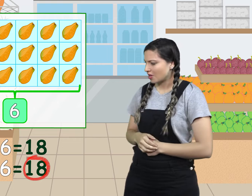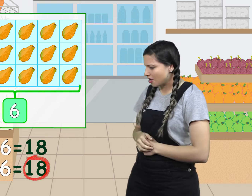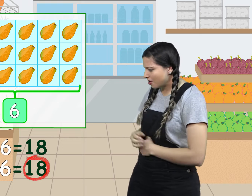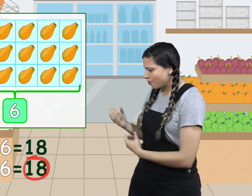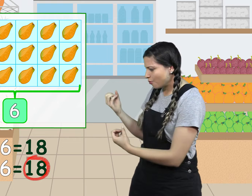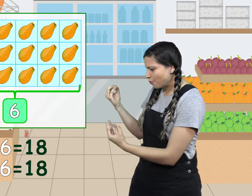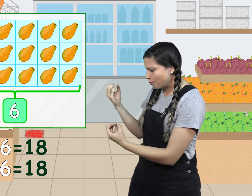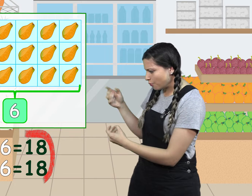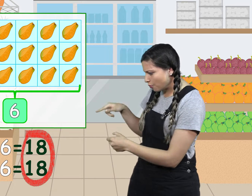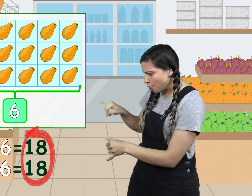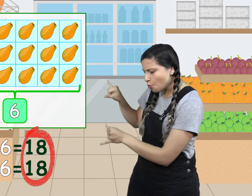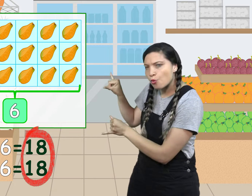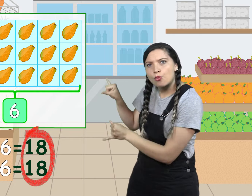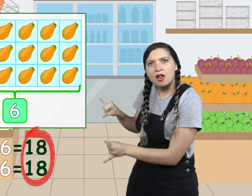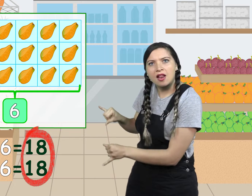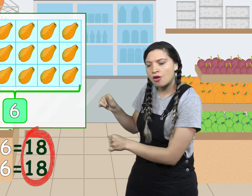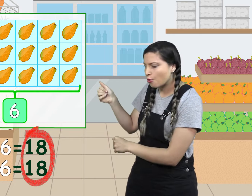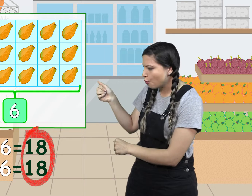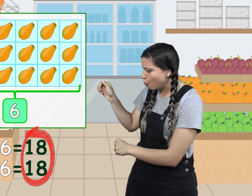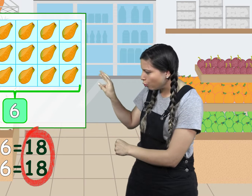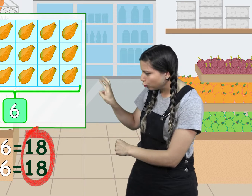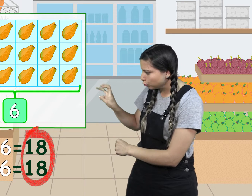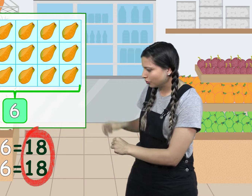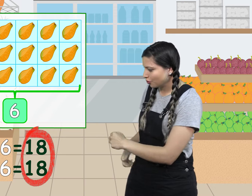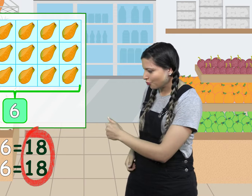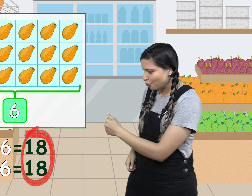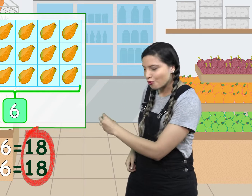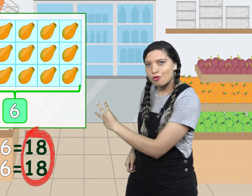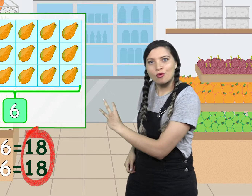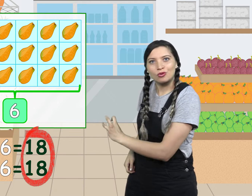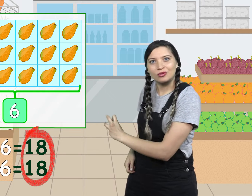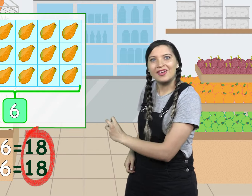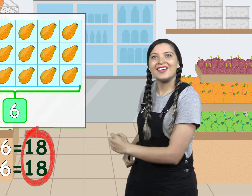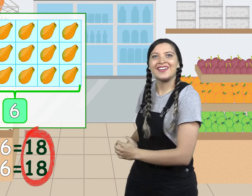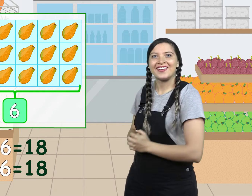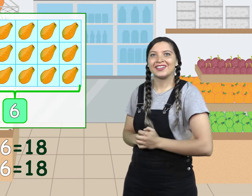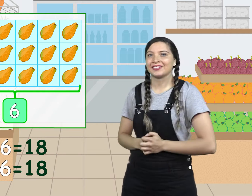Como ven, ambos resultados son iguales.